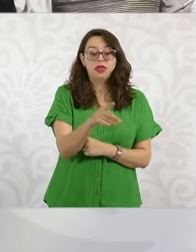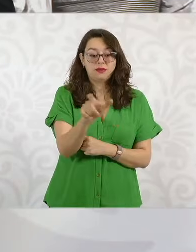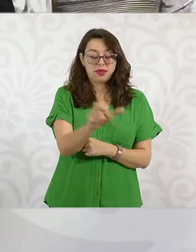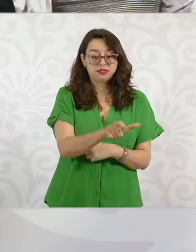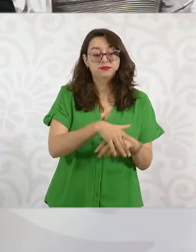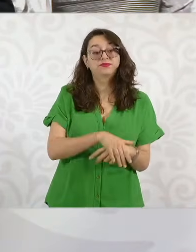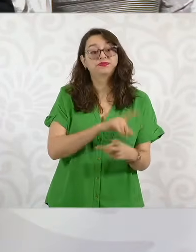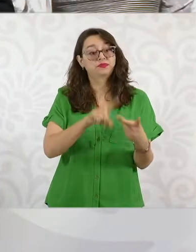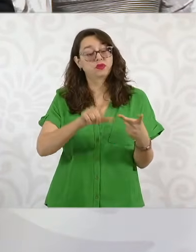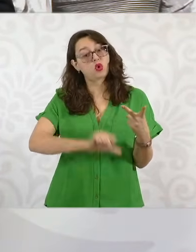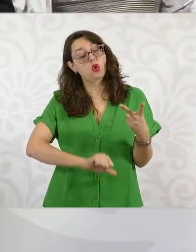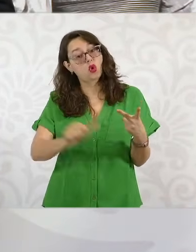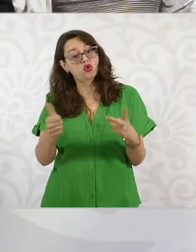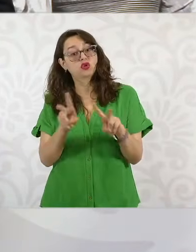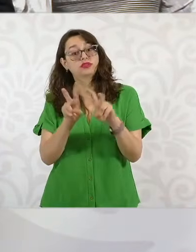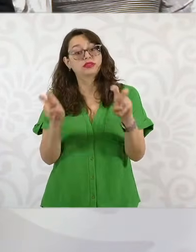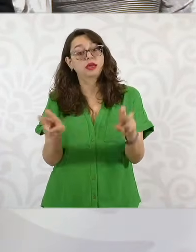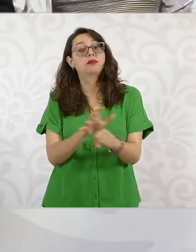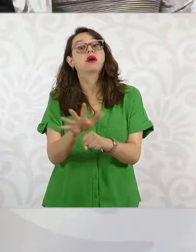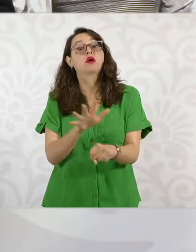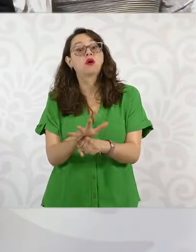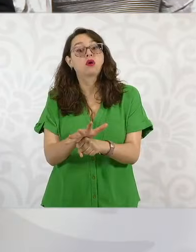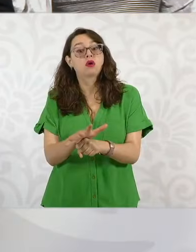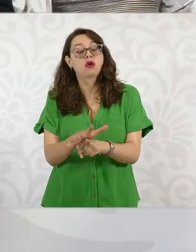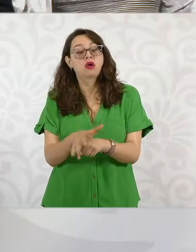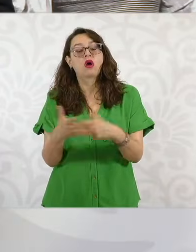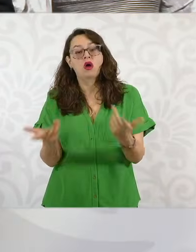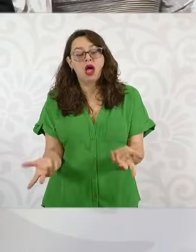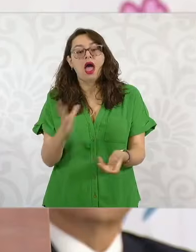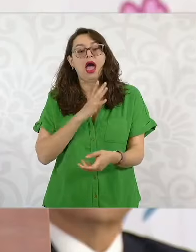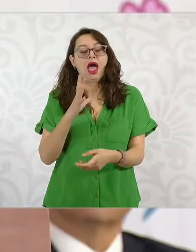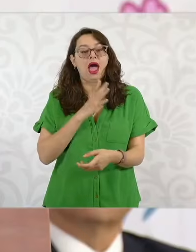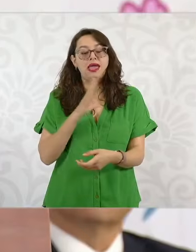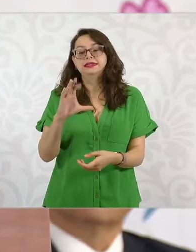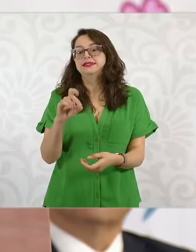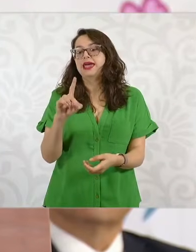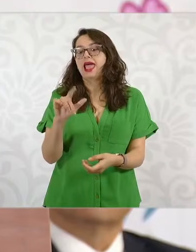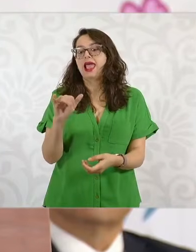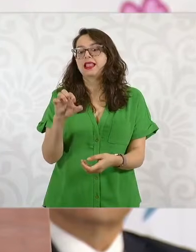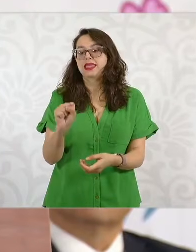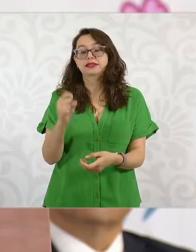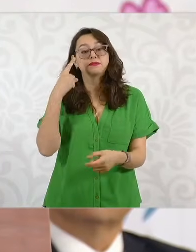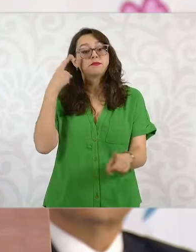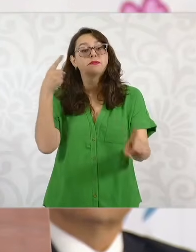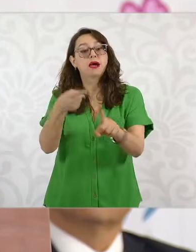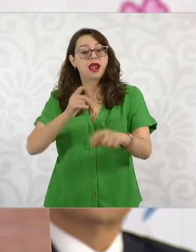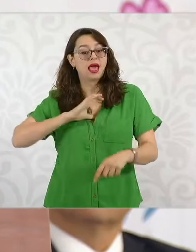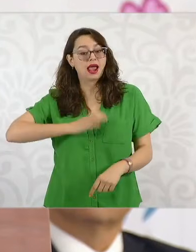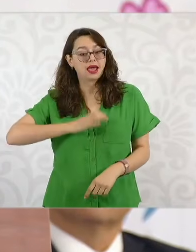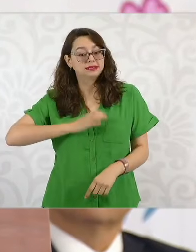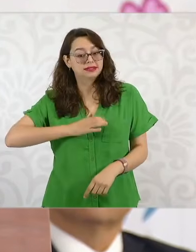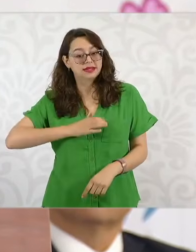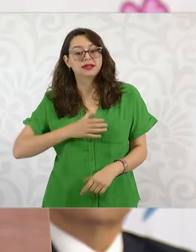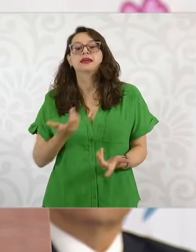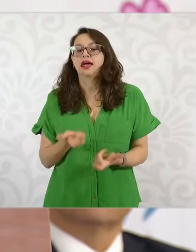avanzado es el de las Carticells para tratamientos de cáncer. Entonces, también se está avanzando